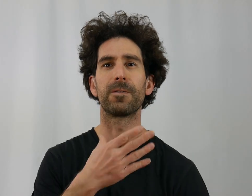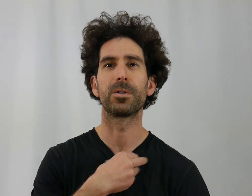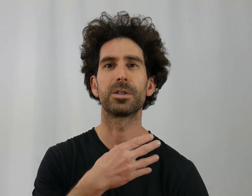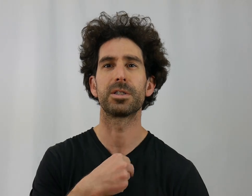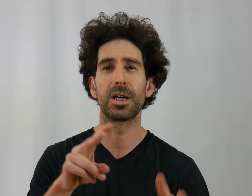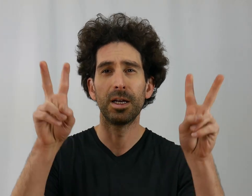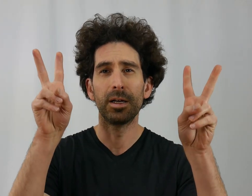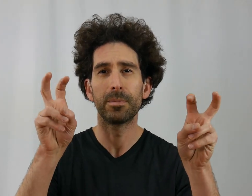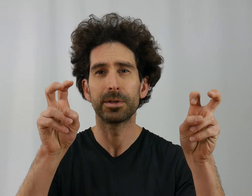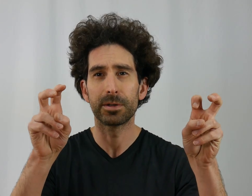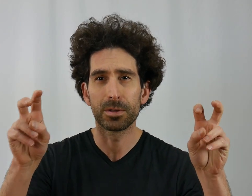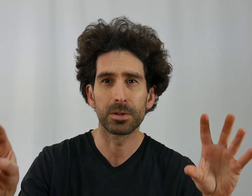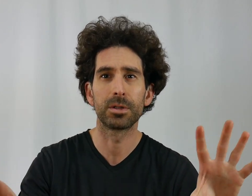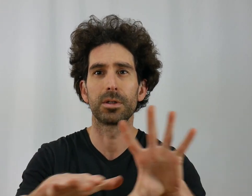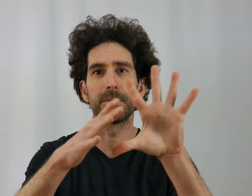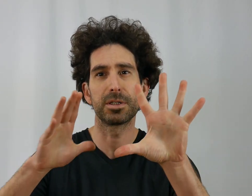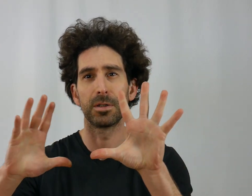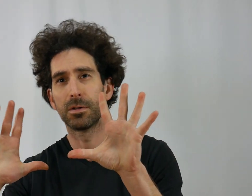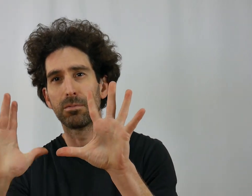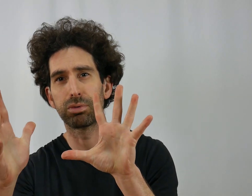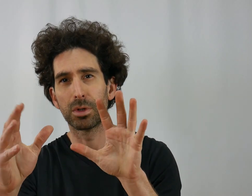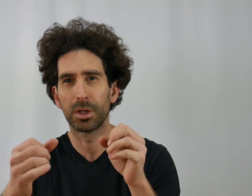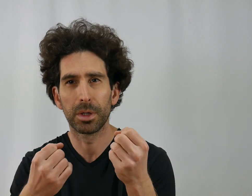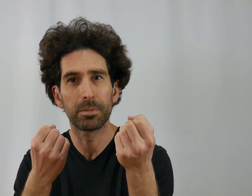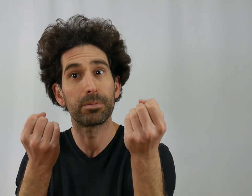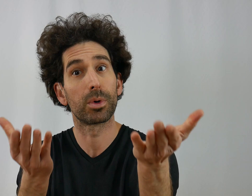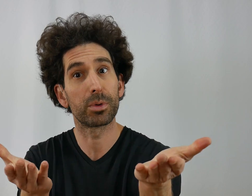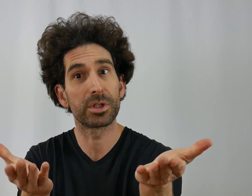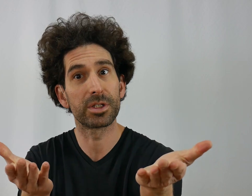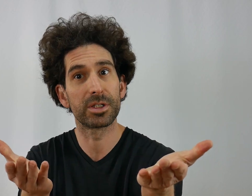Voici ma proposition d'expression imagée en LSF.